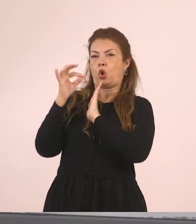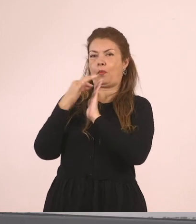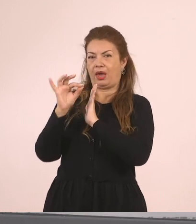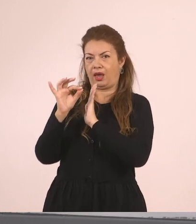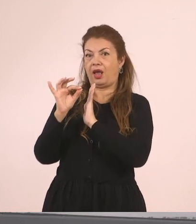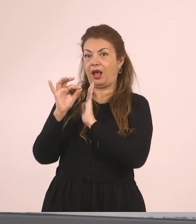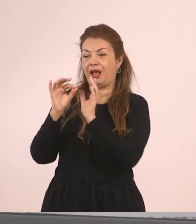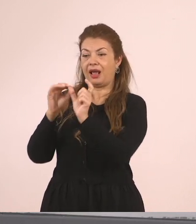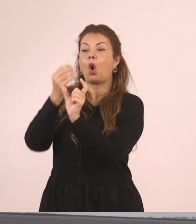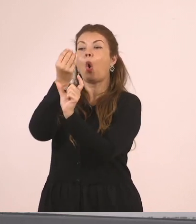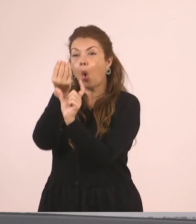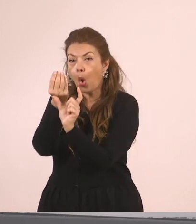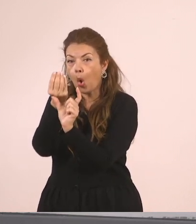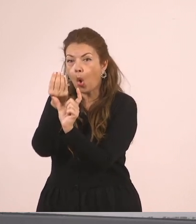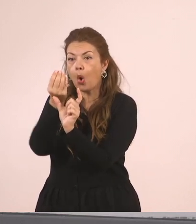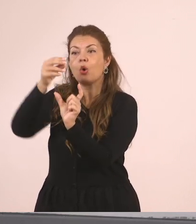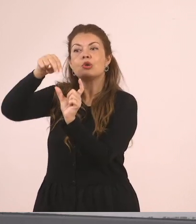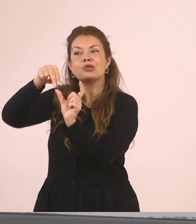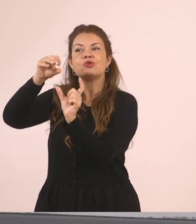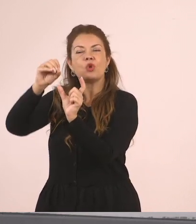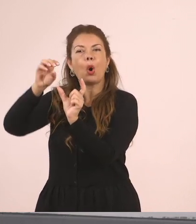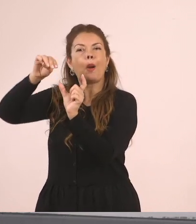Άρα και πάλι όταν θα έχω να γράψω ένα ρήμα,